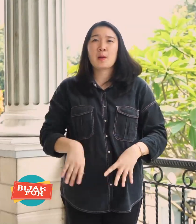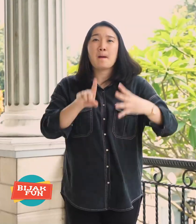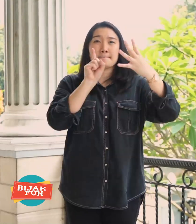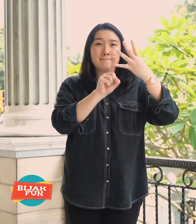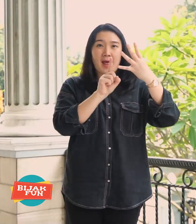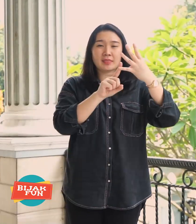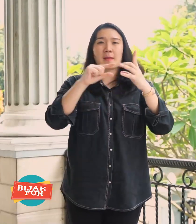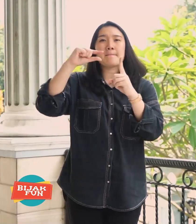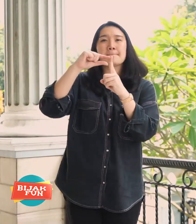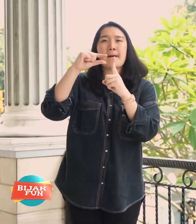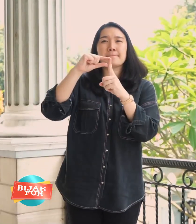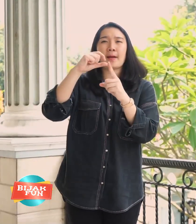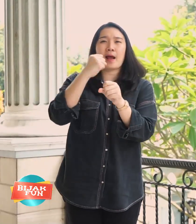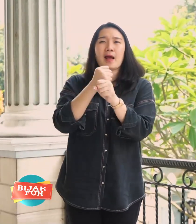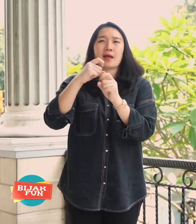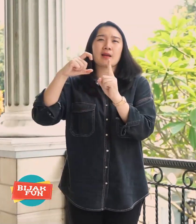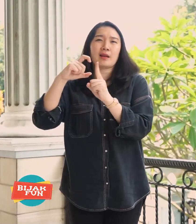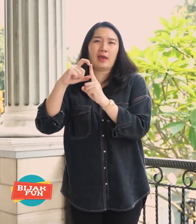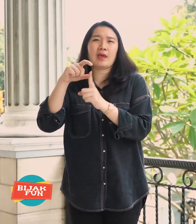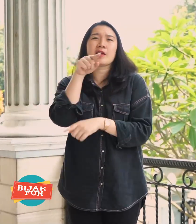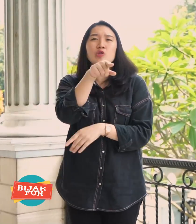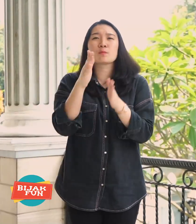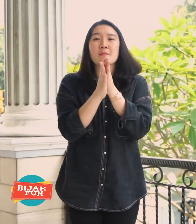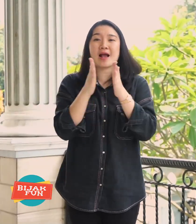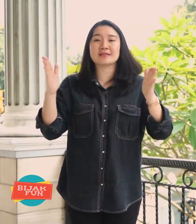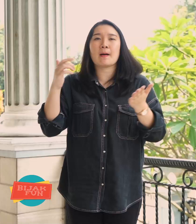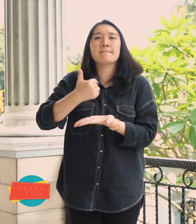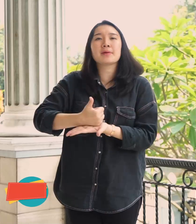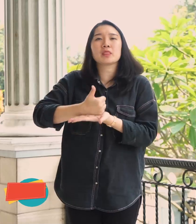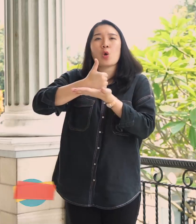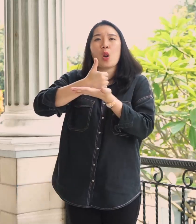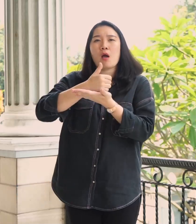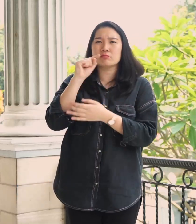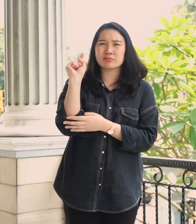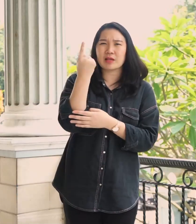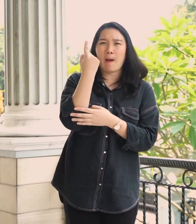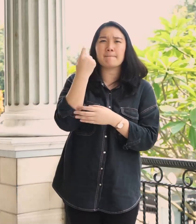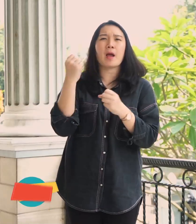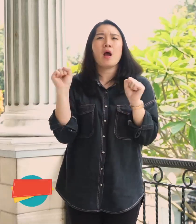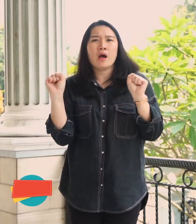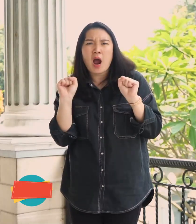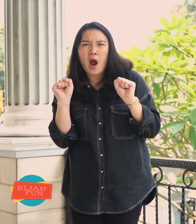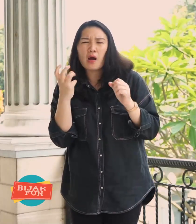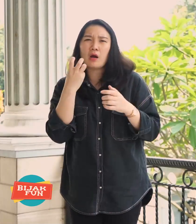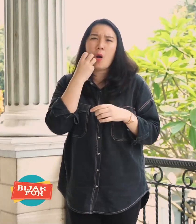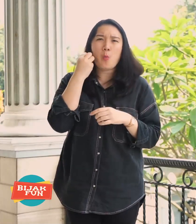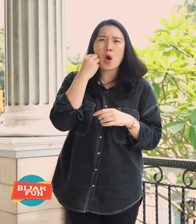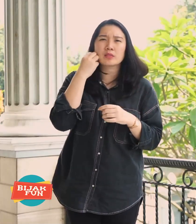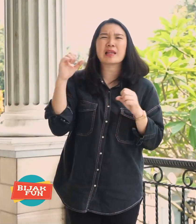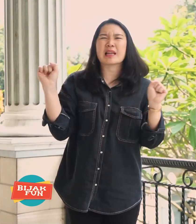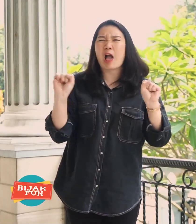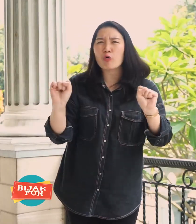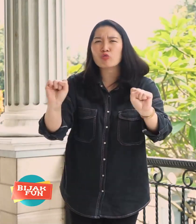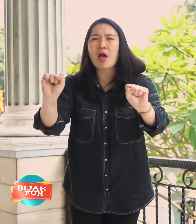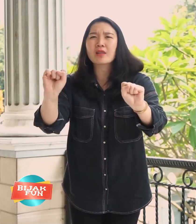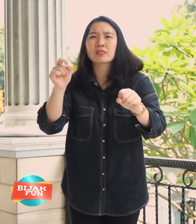4. Paham PPGD. Kepanjangannya, Pertolongan Pertama Gawat Darurat,